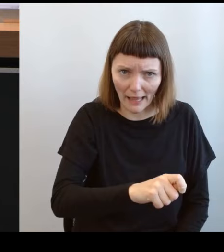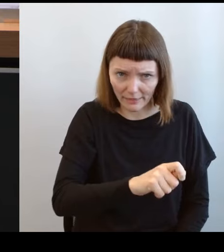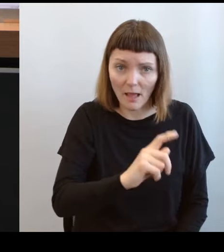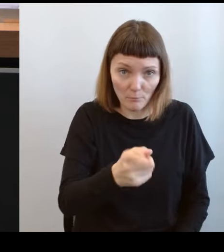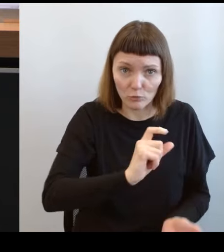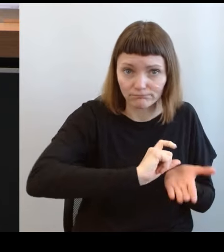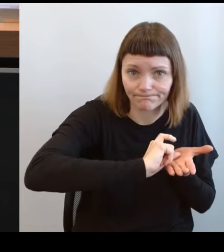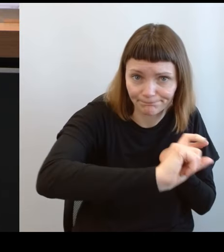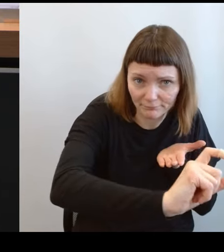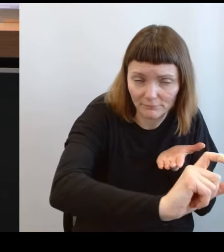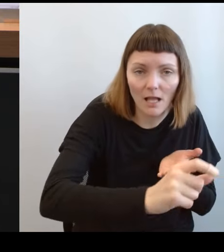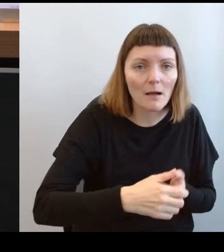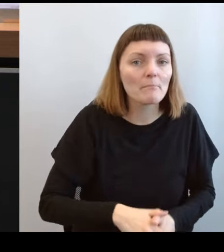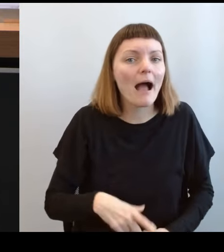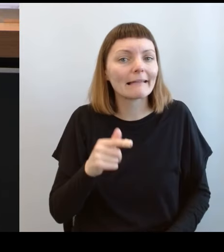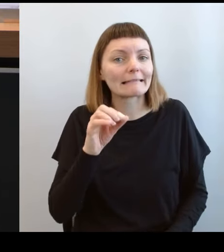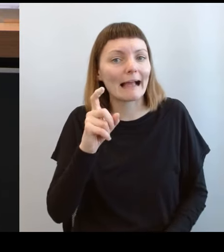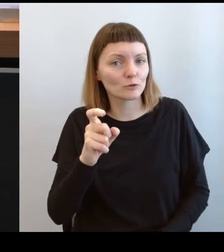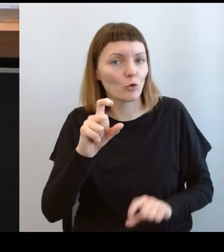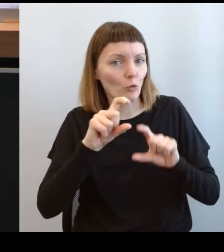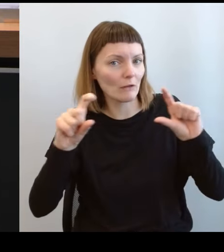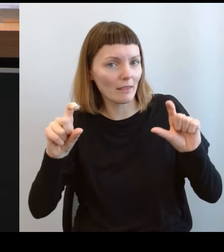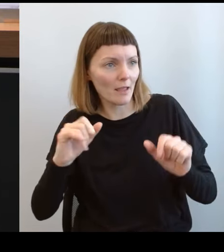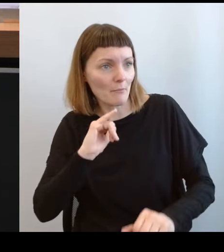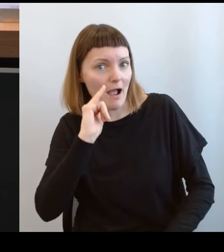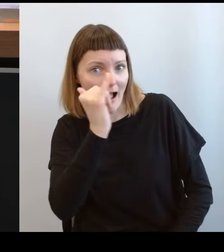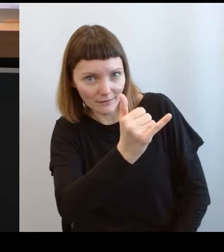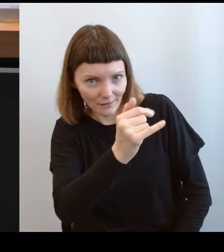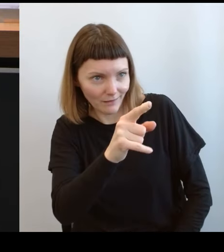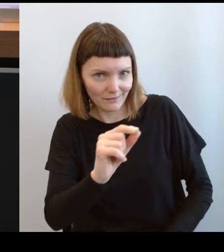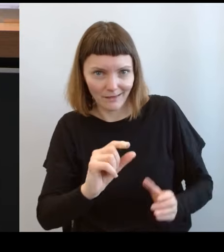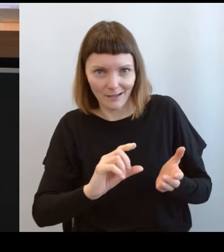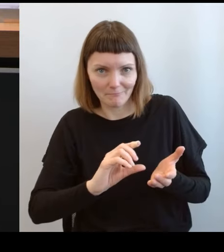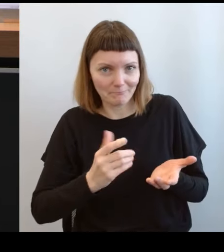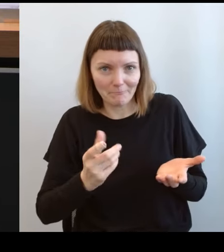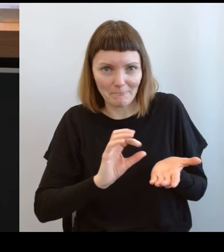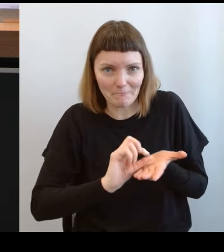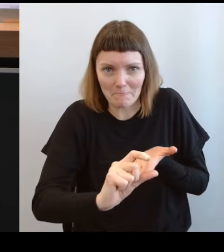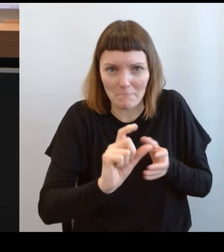Zweitens: Es bringt uns dringend benötigte Mehreinnahmen zur Investition in unsere Infrastruktur.